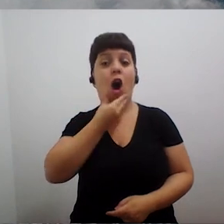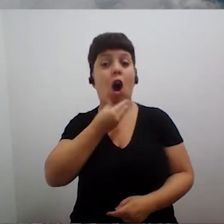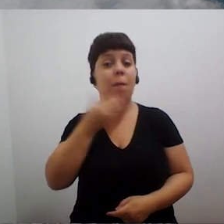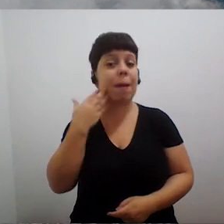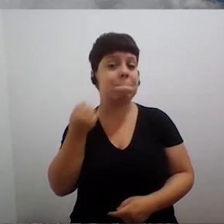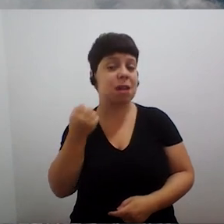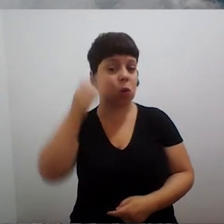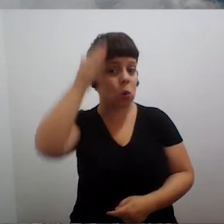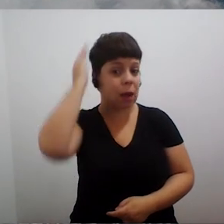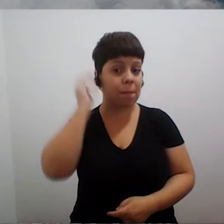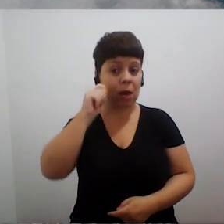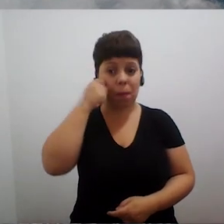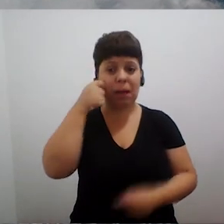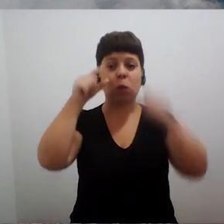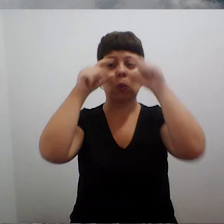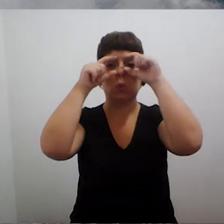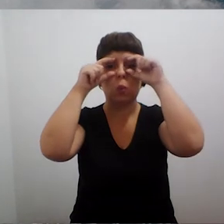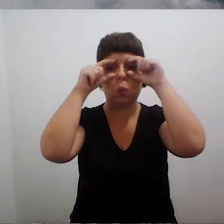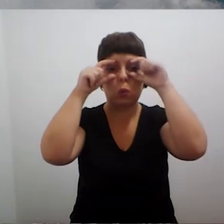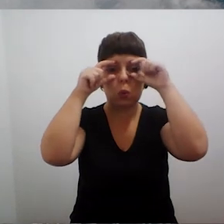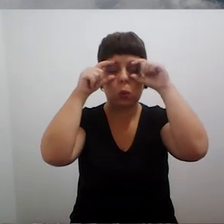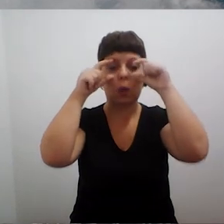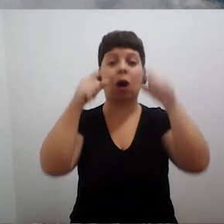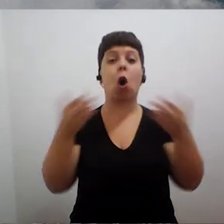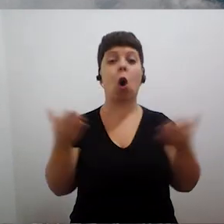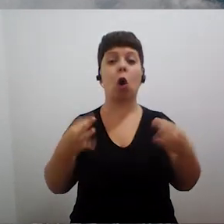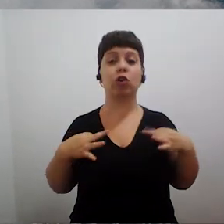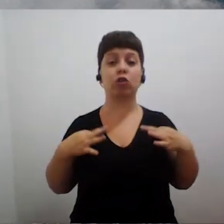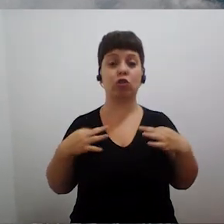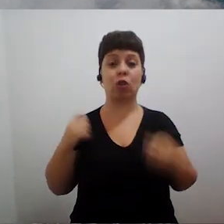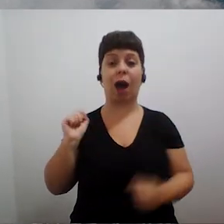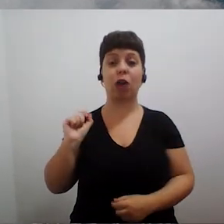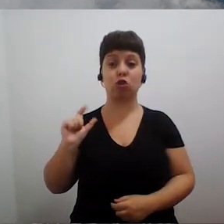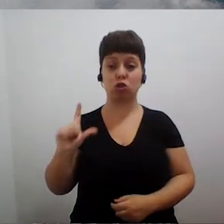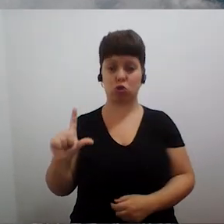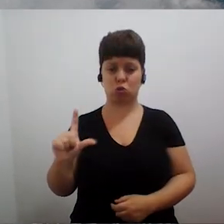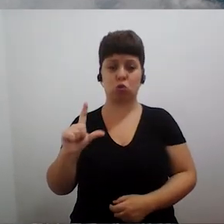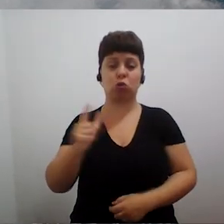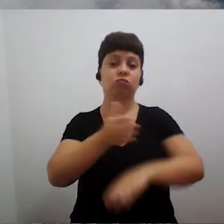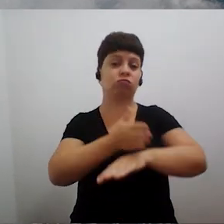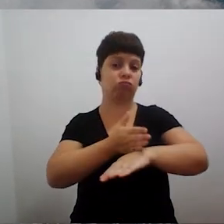eu uso óculos meio quadrados e cinzentos e hoje estou vestindo uma camisa azul de mangas longas.